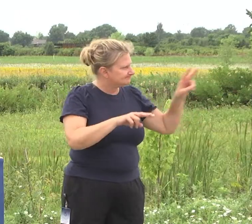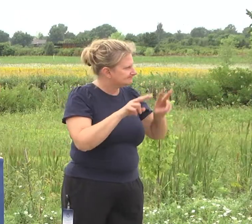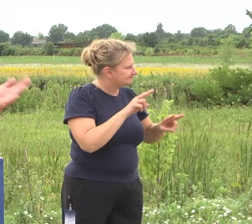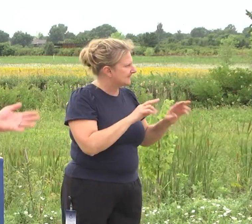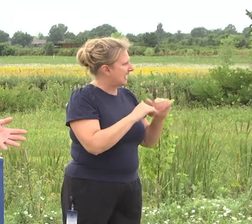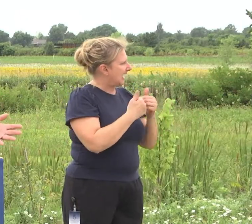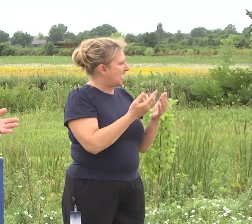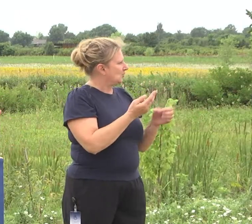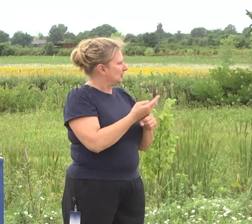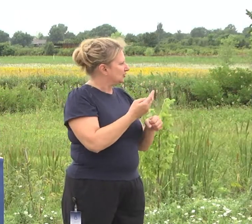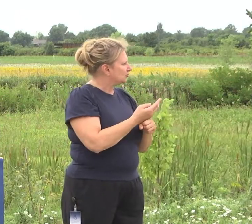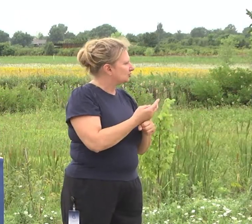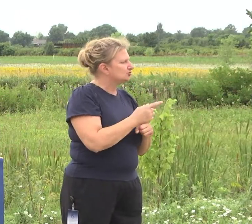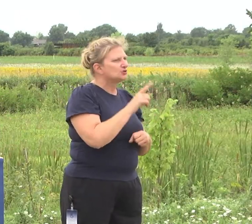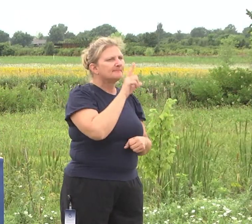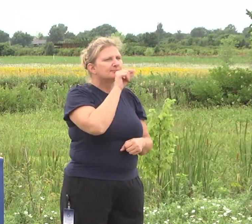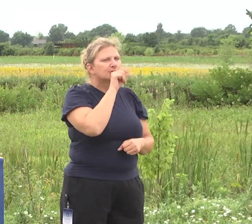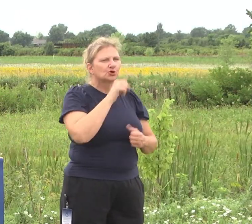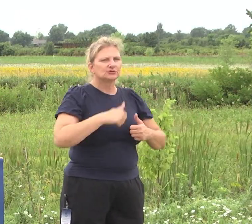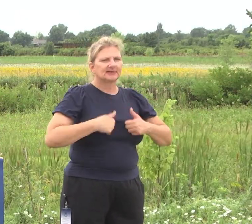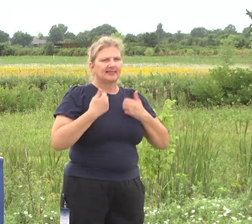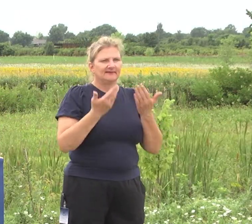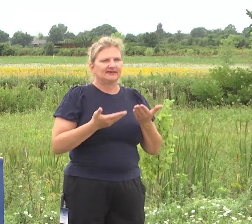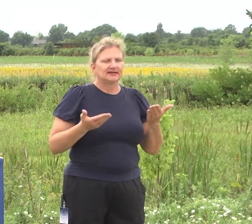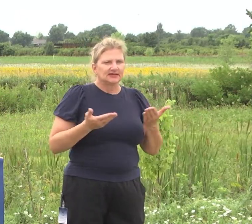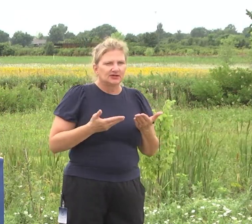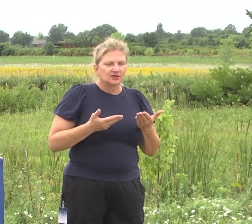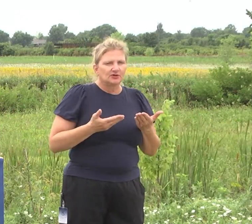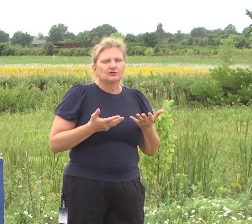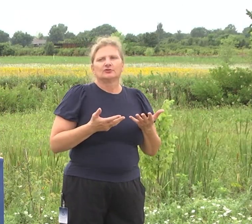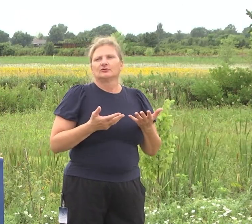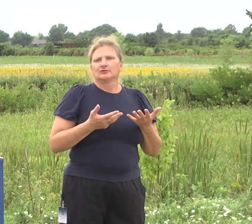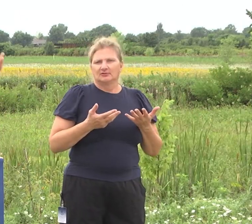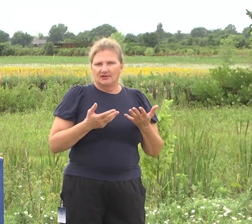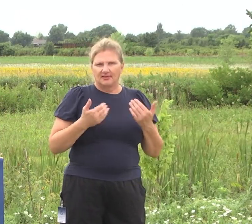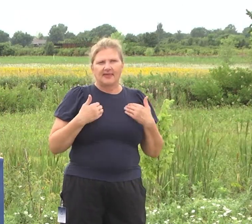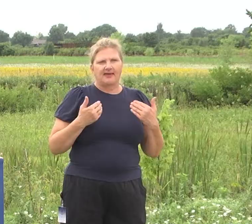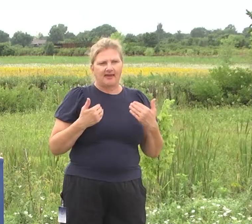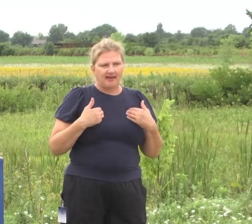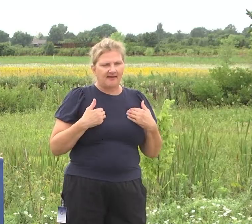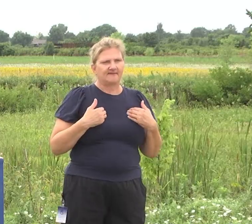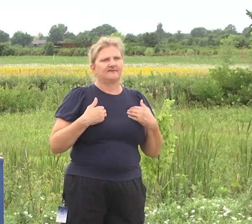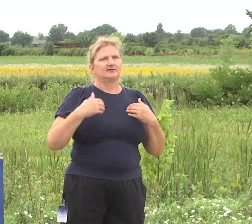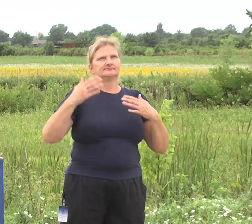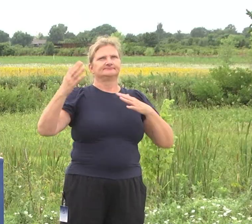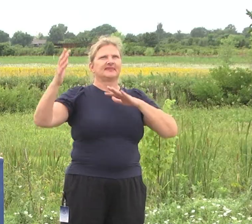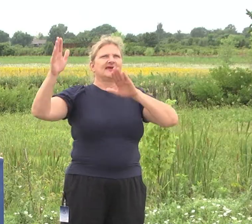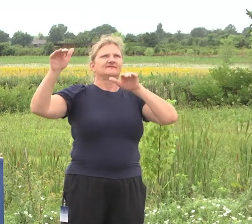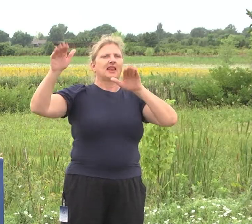las aves que viven aquí. Tienen un punto de parada en su migración y esta